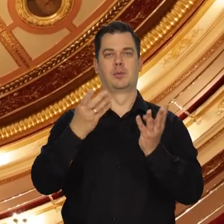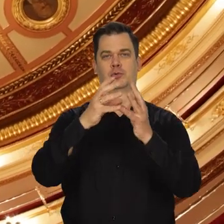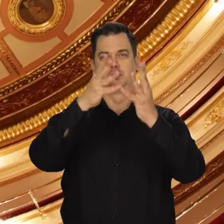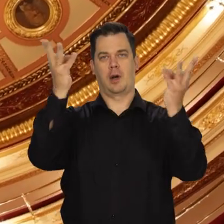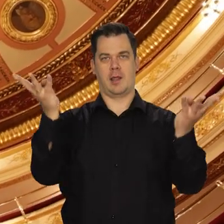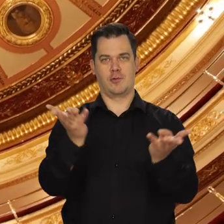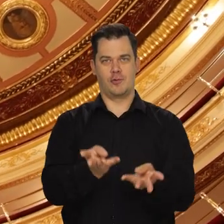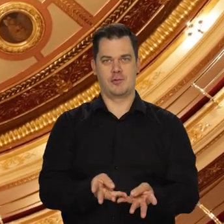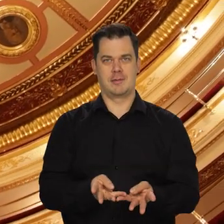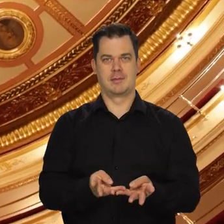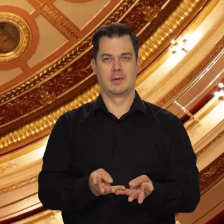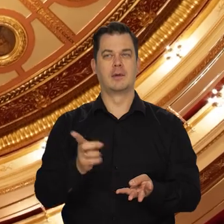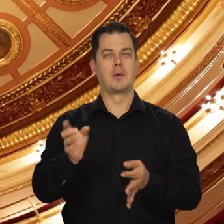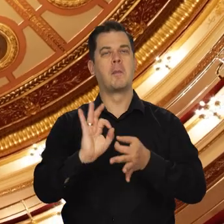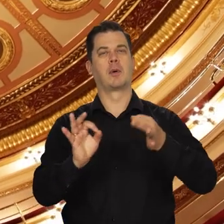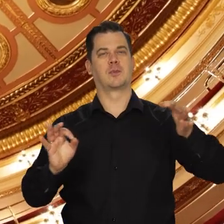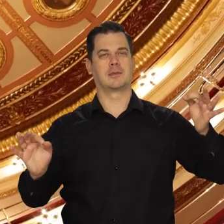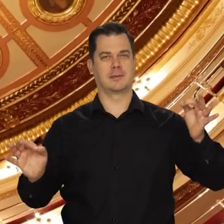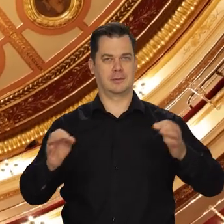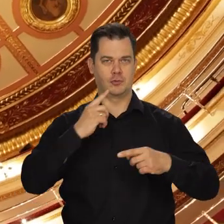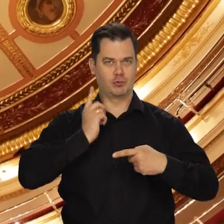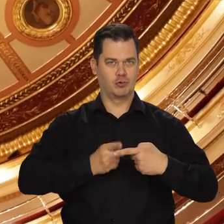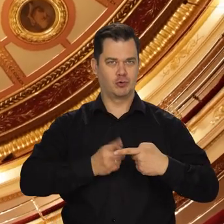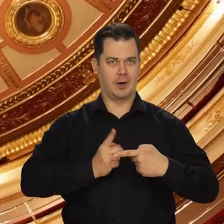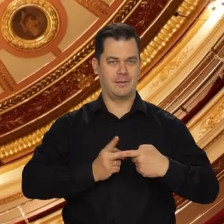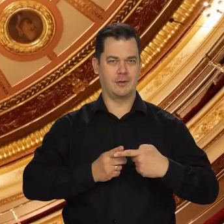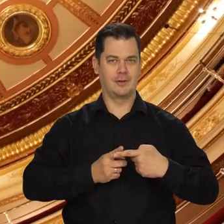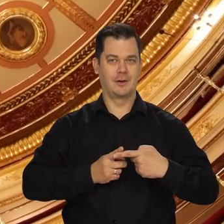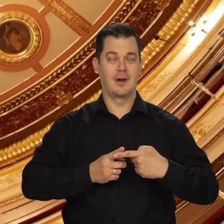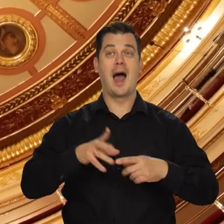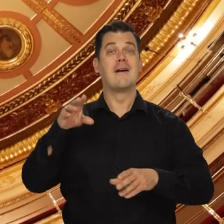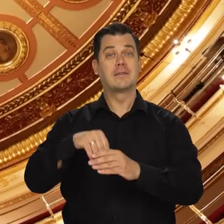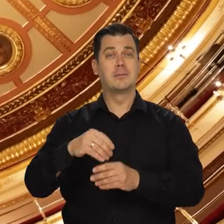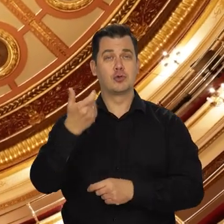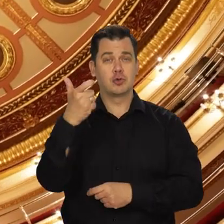wykonany z pozłacanego żeliwa. Znajduje się w nim ponad 100 żarówek,